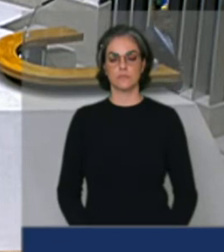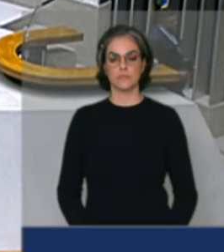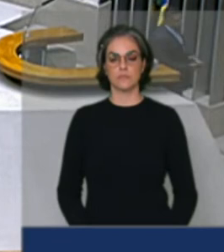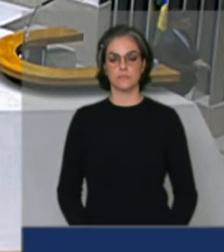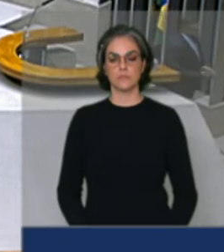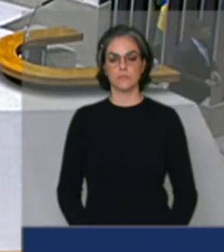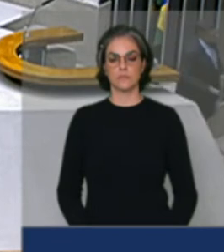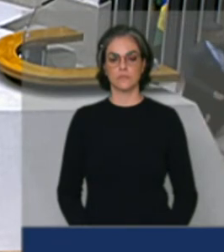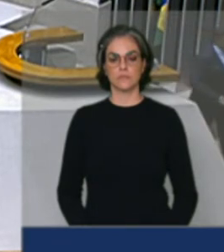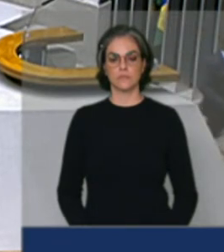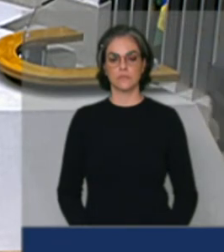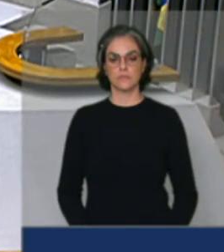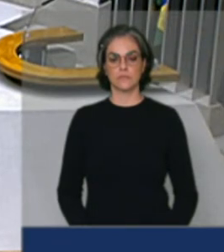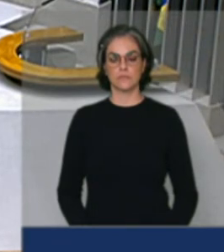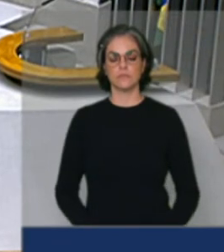AÍ . -- [PRESIDENTE]: COM A